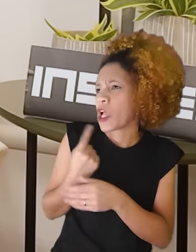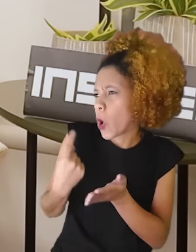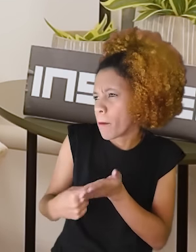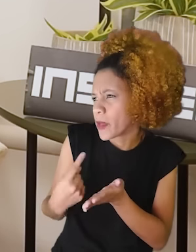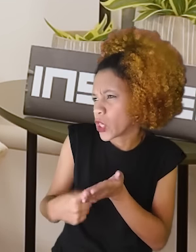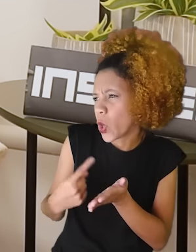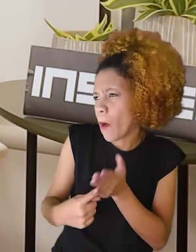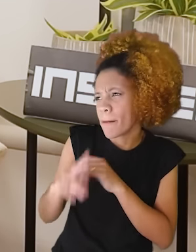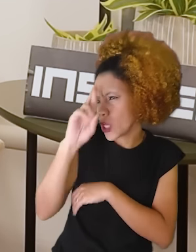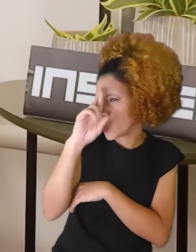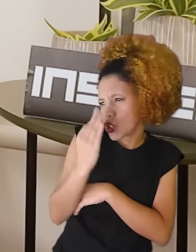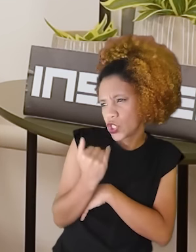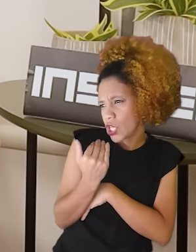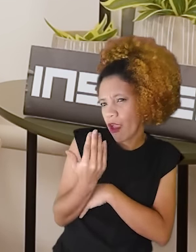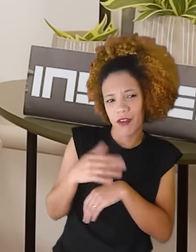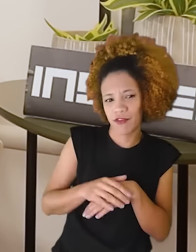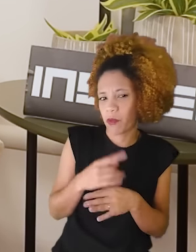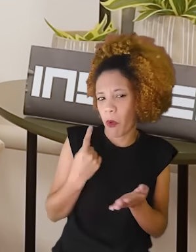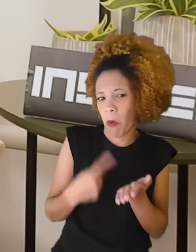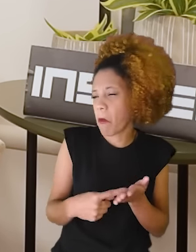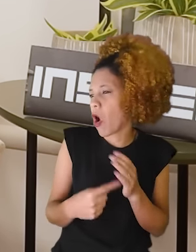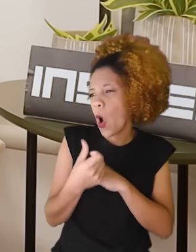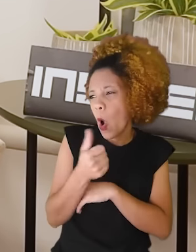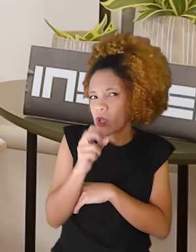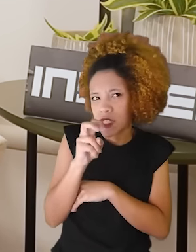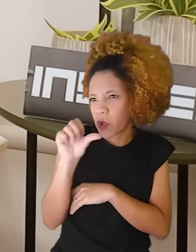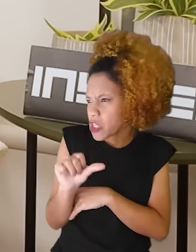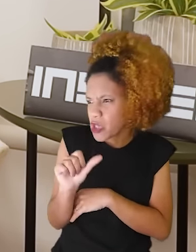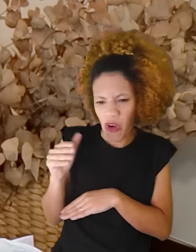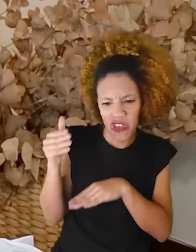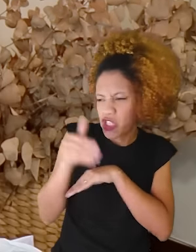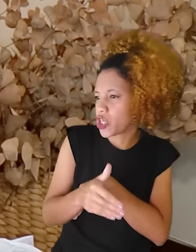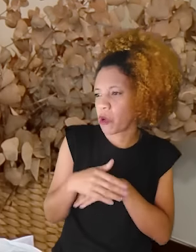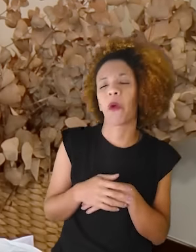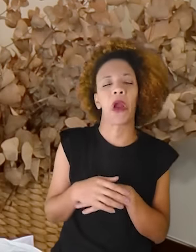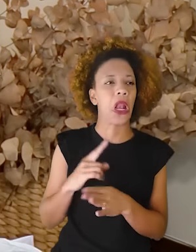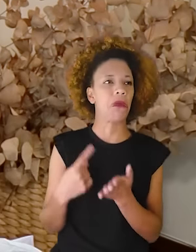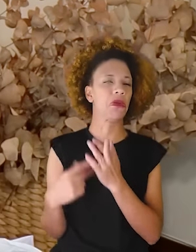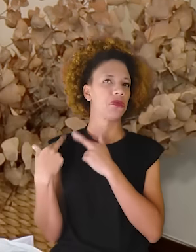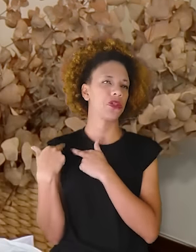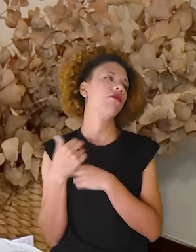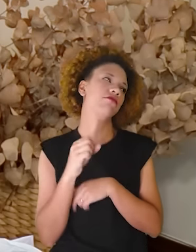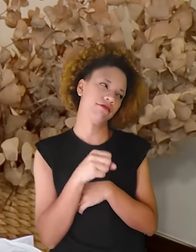tava lá cara do [ __ ] eu gosto muito ele é muito comprometido com as coisas mas você chegou a a a